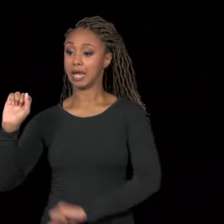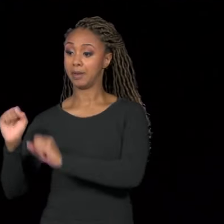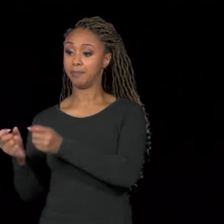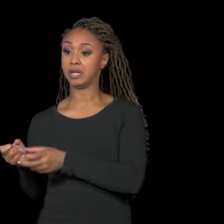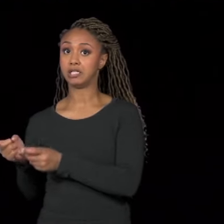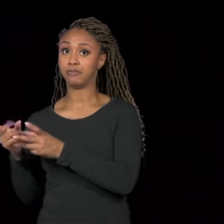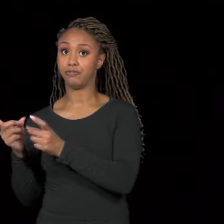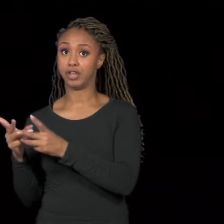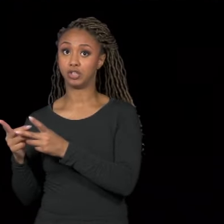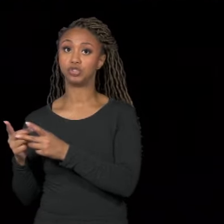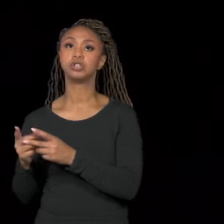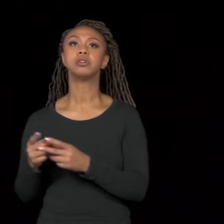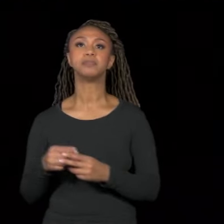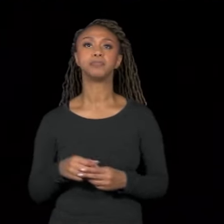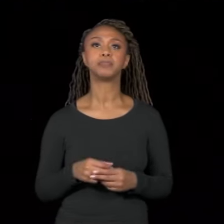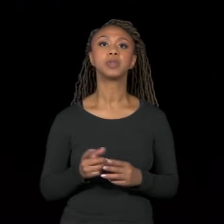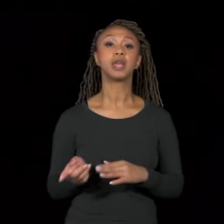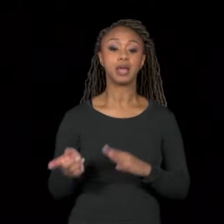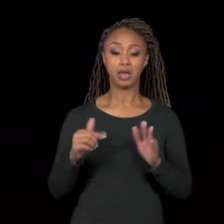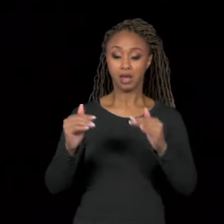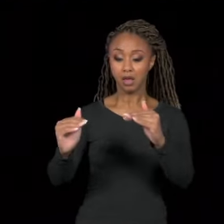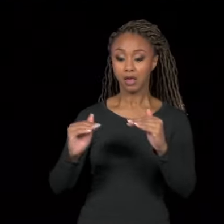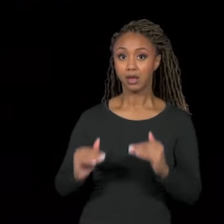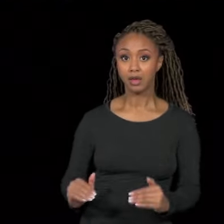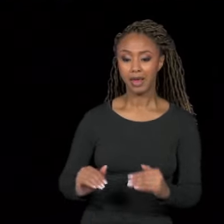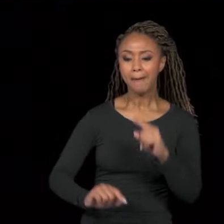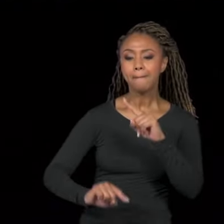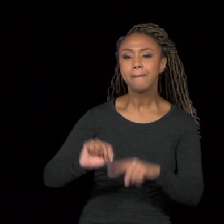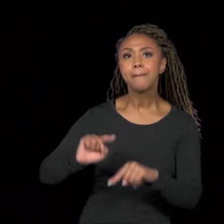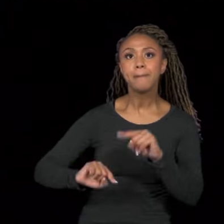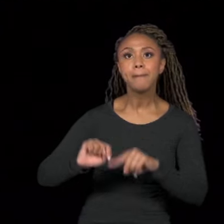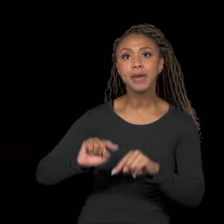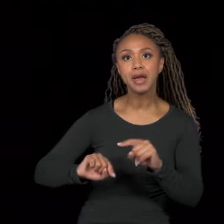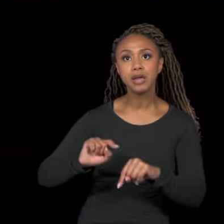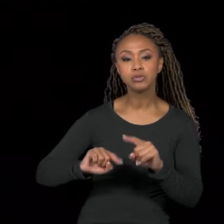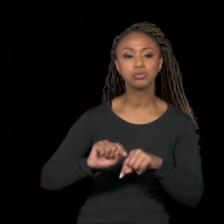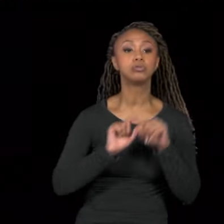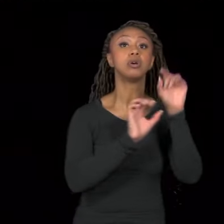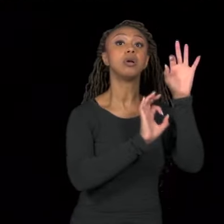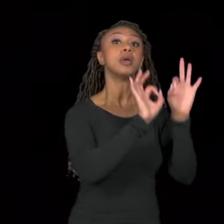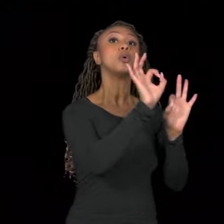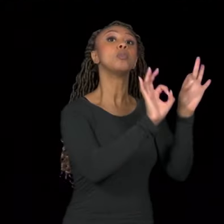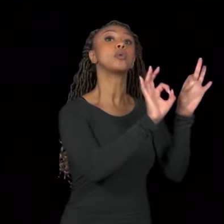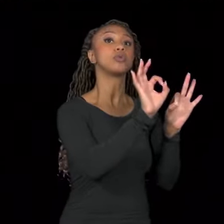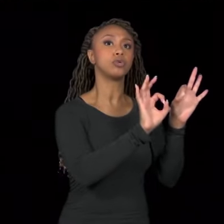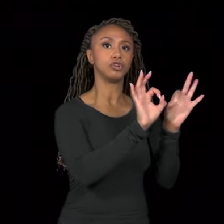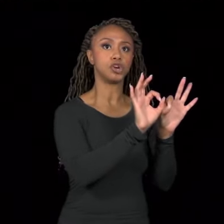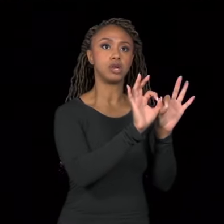ENTÃO, O FORNECEDOR FORNECE PEÇAS PARA UM PROJETO. NESSE RELACIONAMENTO TERNÁRIO DE MUITOS PARA